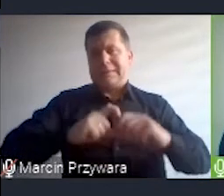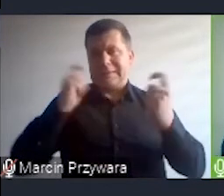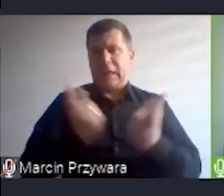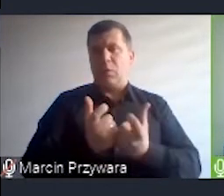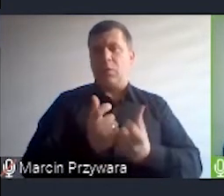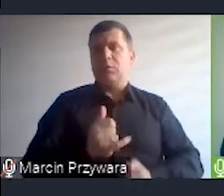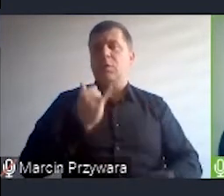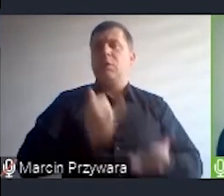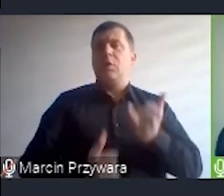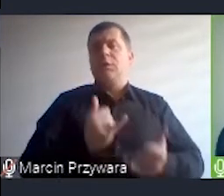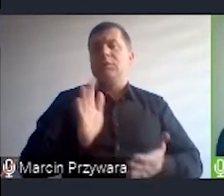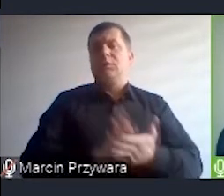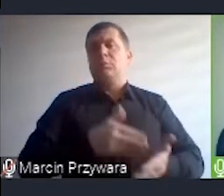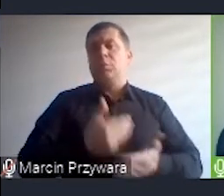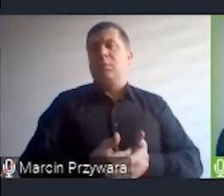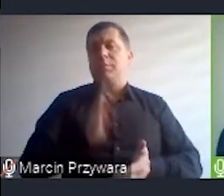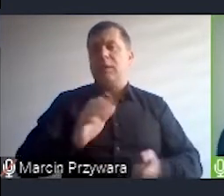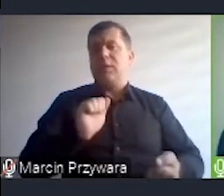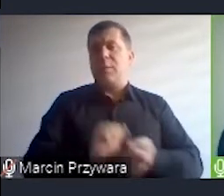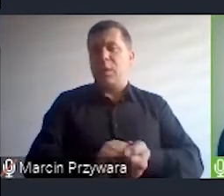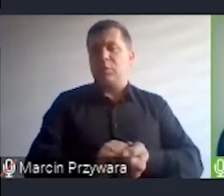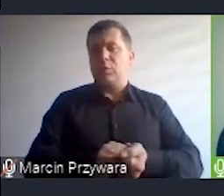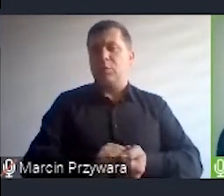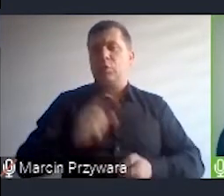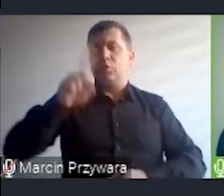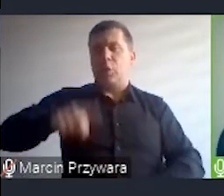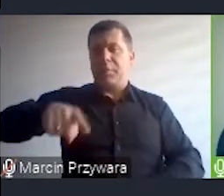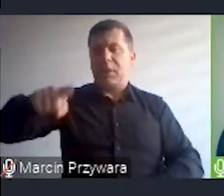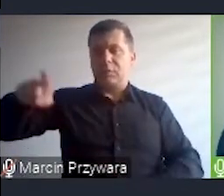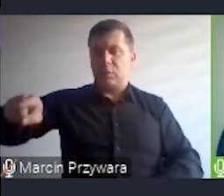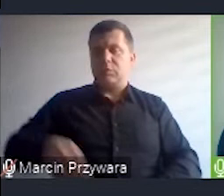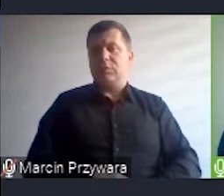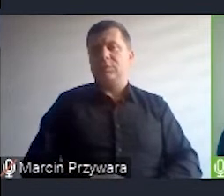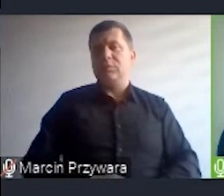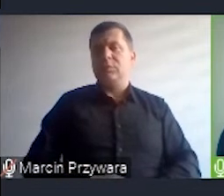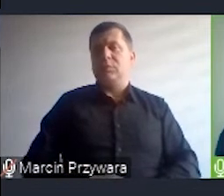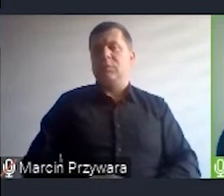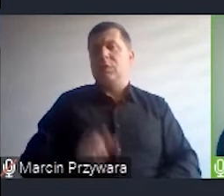Jeśli natomiast będzie amortyzowany co miesiąc to odpisy amortyzacyjne